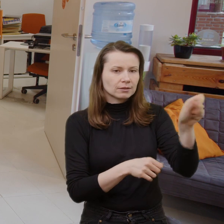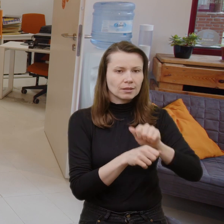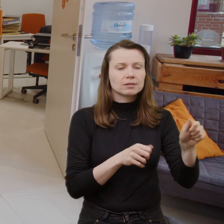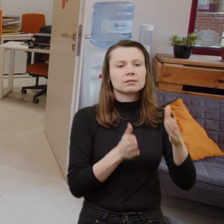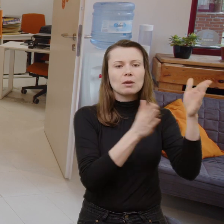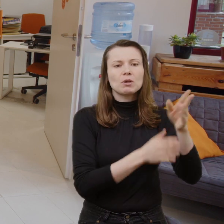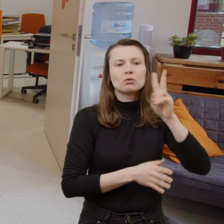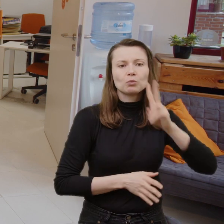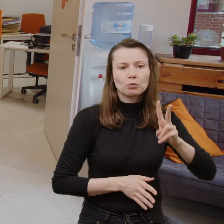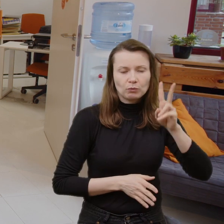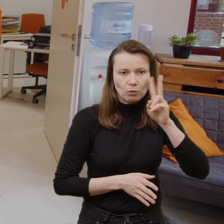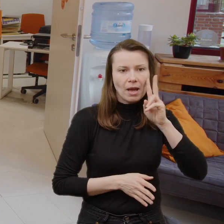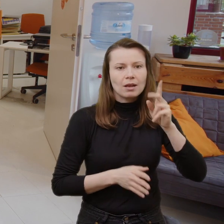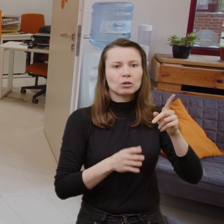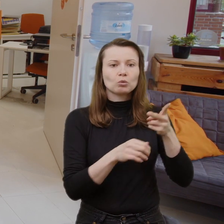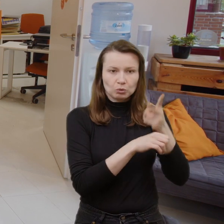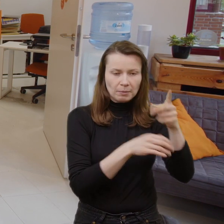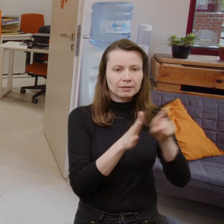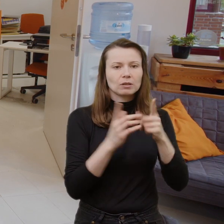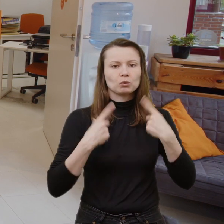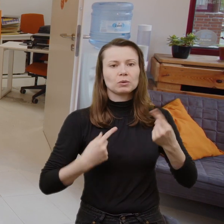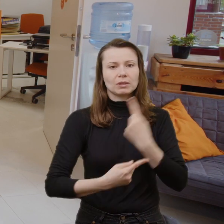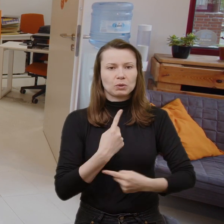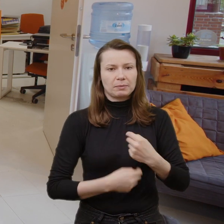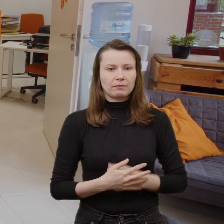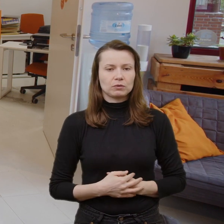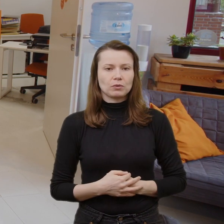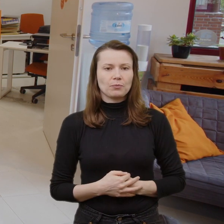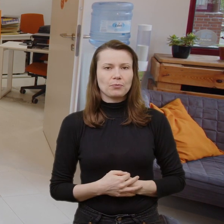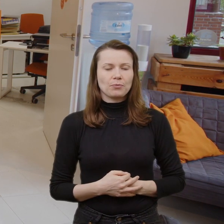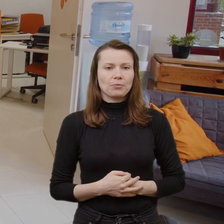Przez salę projekcyjną przejdziecie do dostępnej dla osób z niepełnosprawnościami toalety.